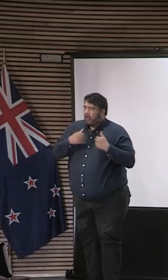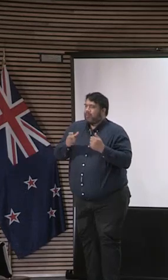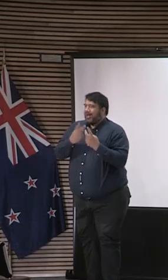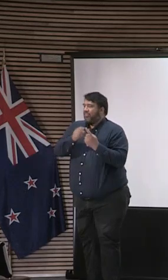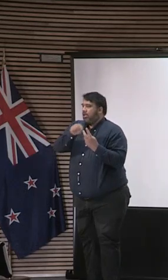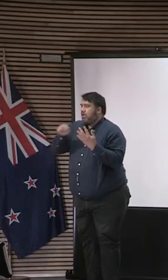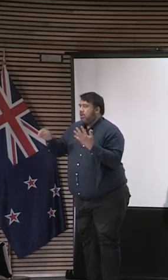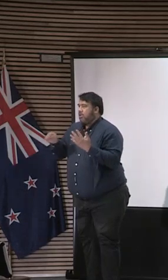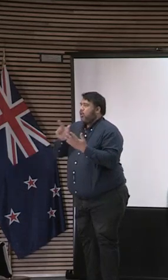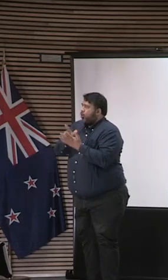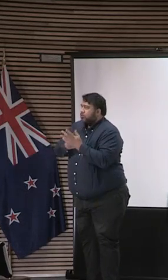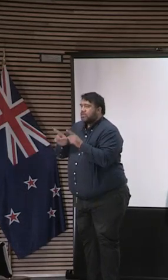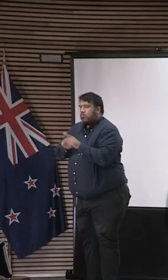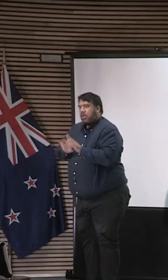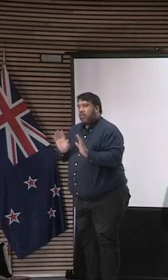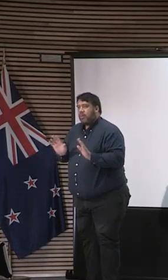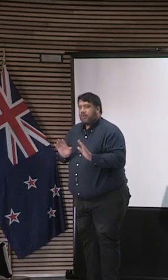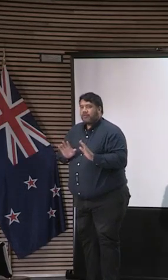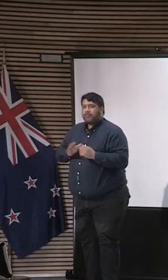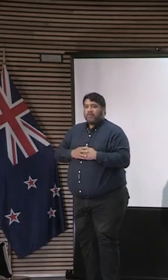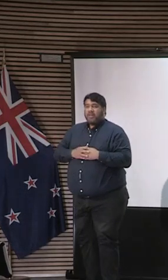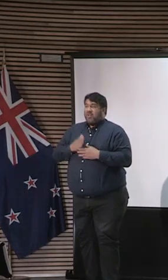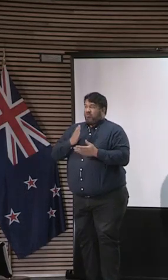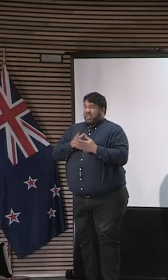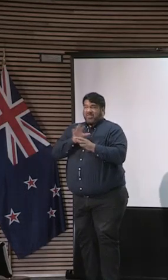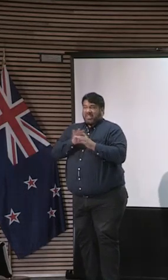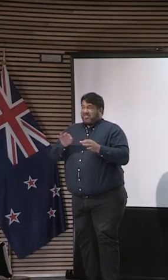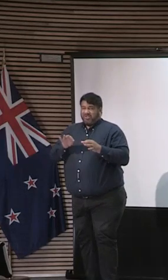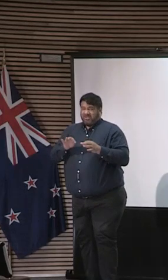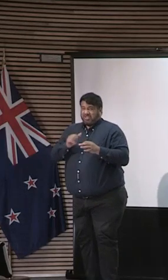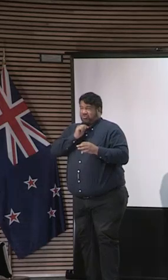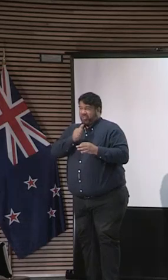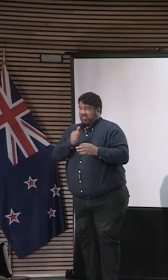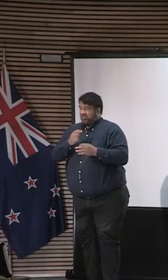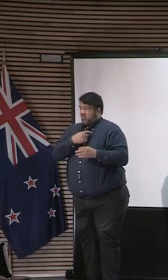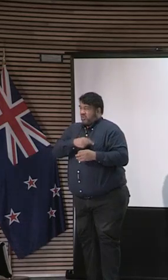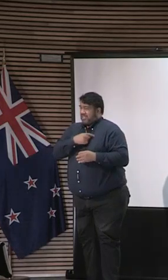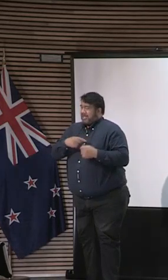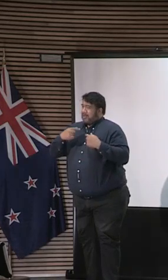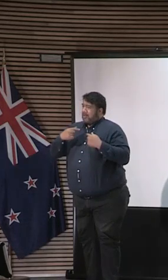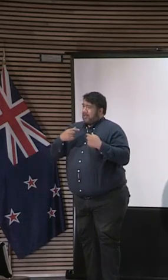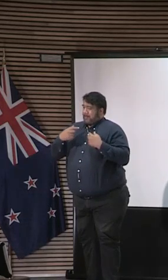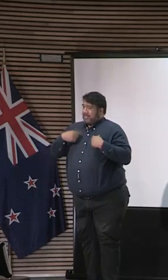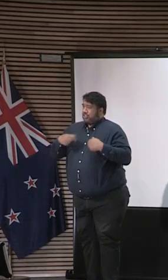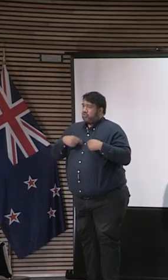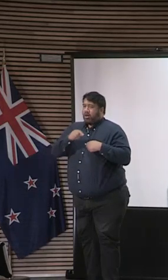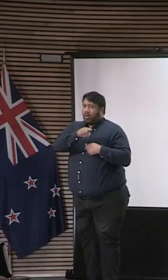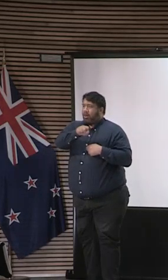tera rohe. Ko te mea pai, ka kati matou i te rohe mo tetahi